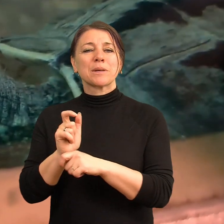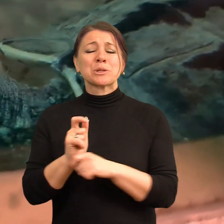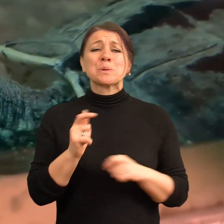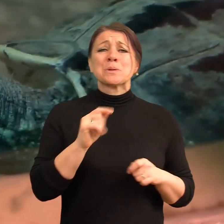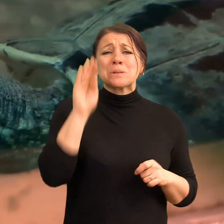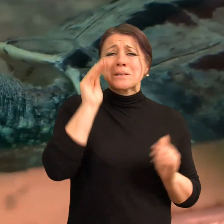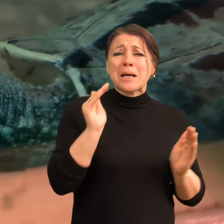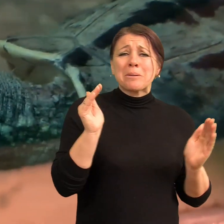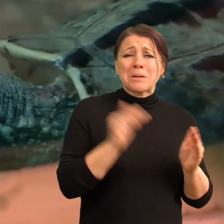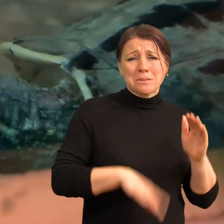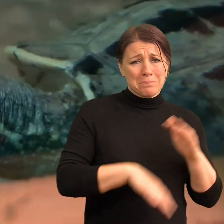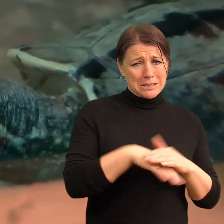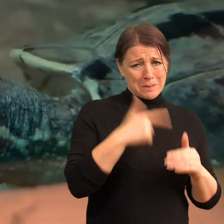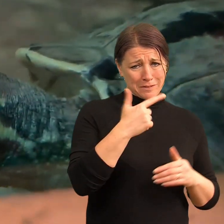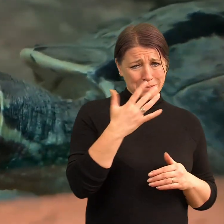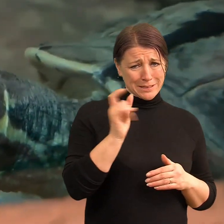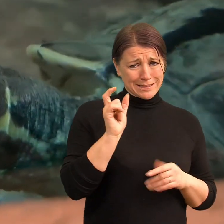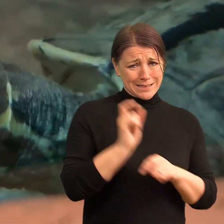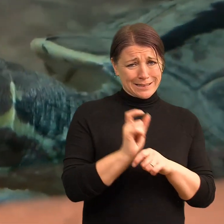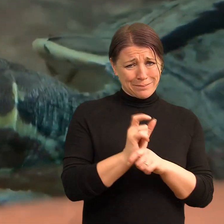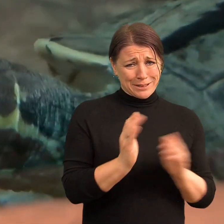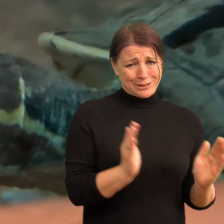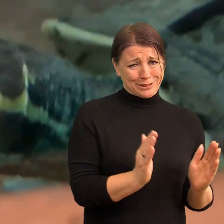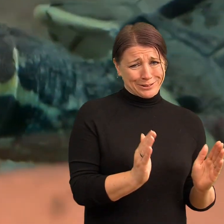kdežto samečci mívají maximálně 25 centimetrů.